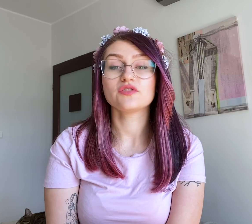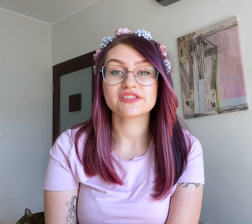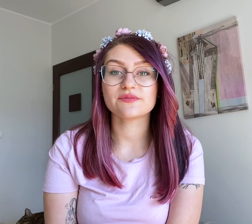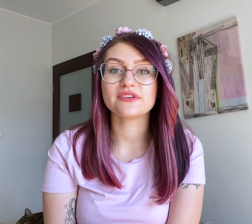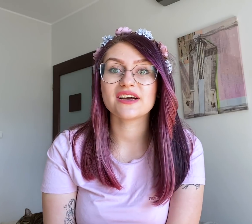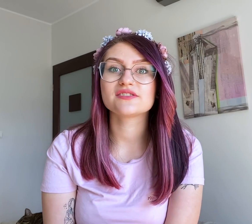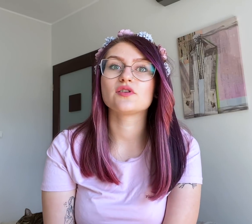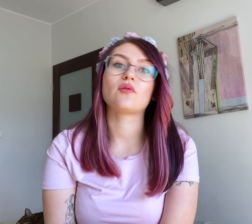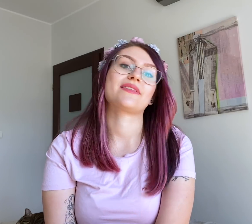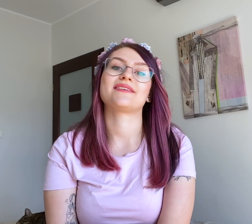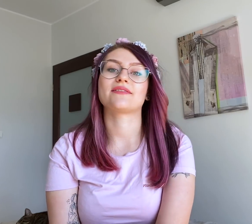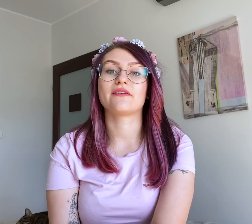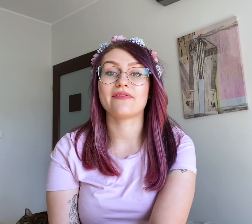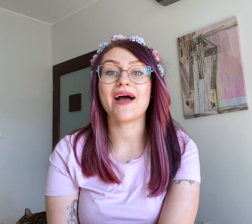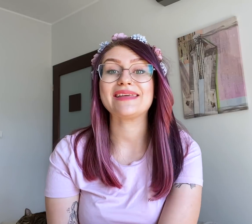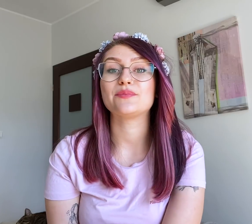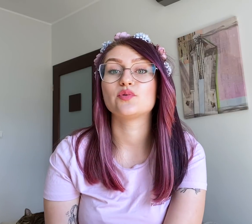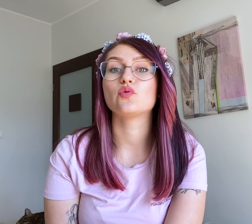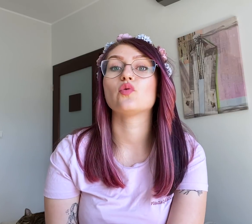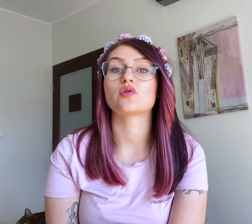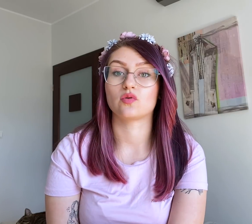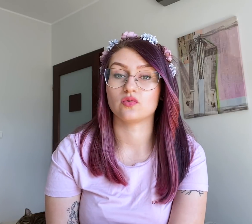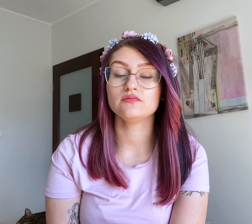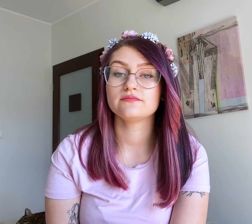Uczę się migać dokładnie dwa i pół roku